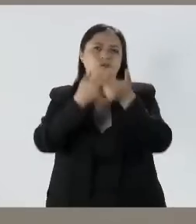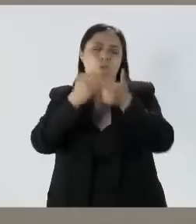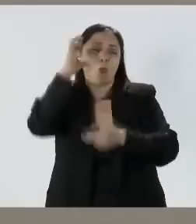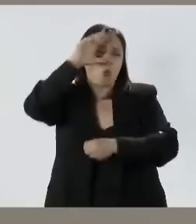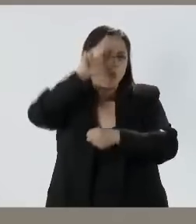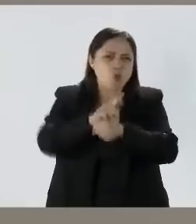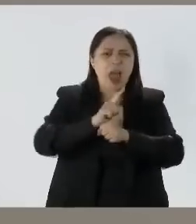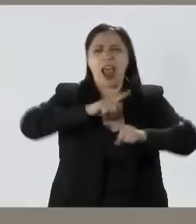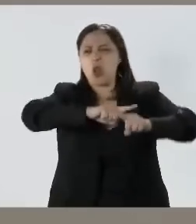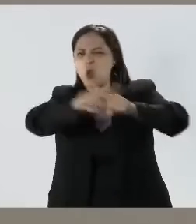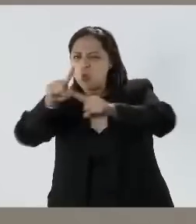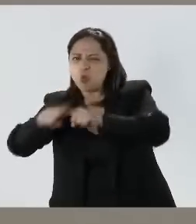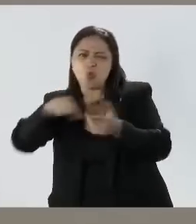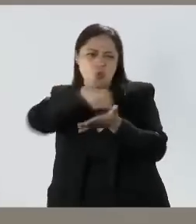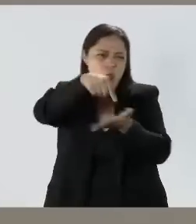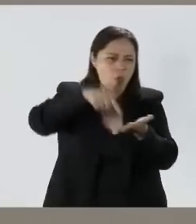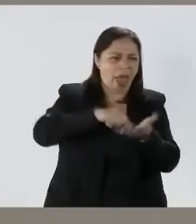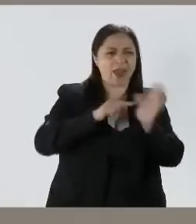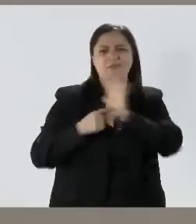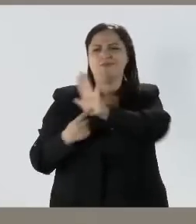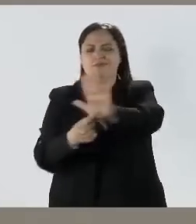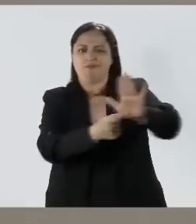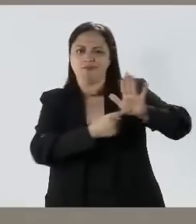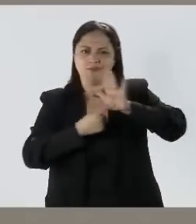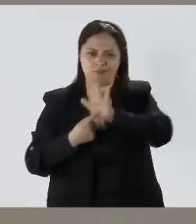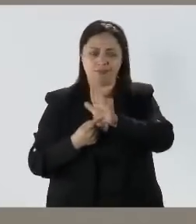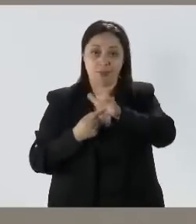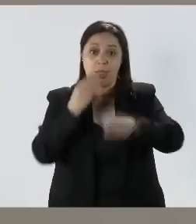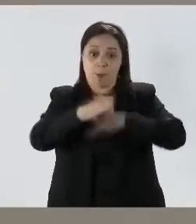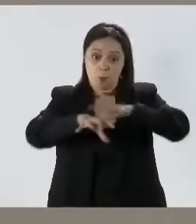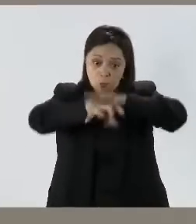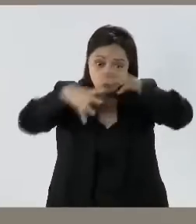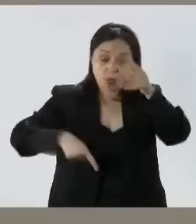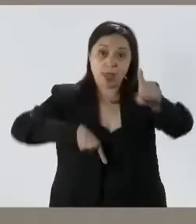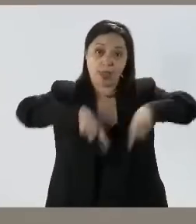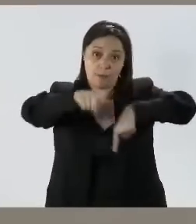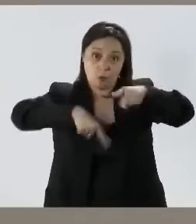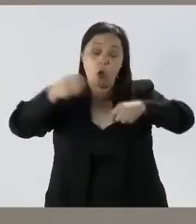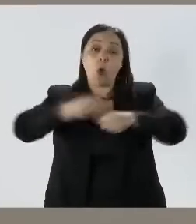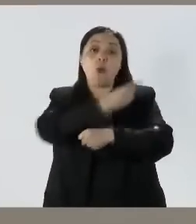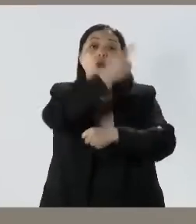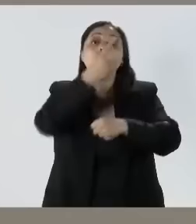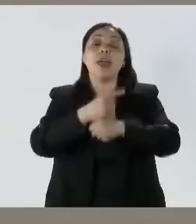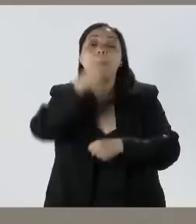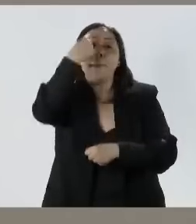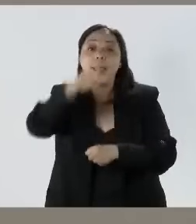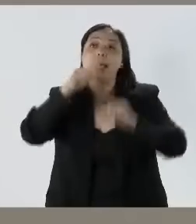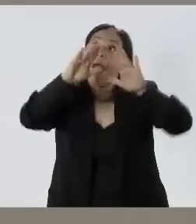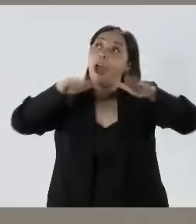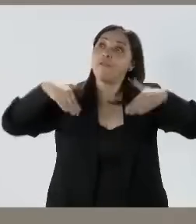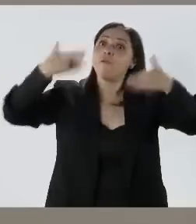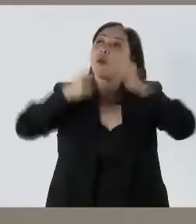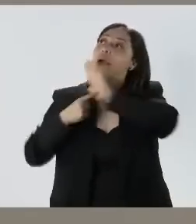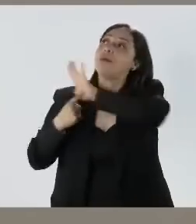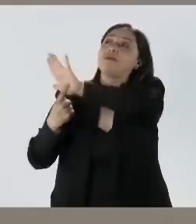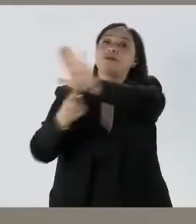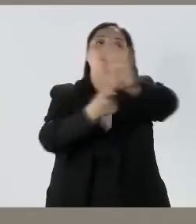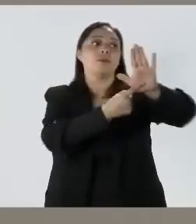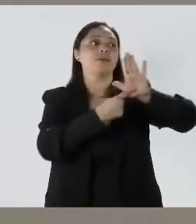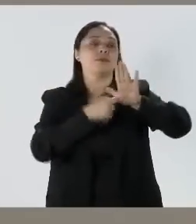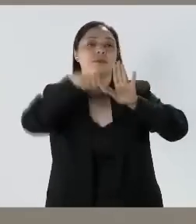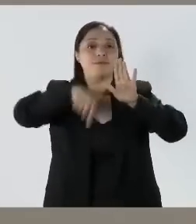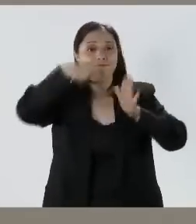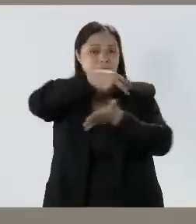el mundial del fútbol será una oportunidad para mostrar al mundo la grandeza de esta ciudad y su